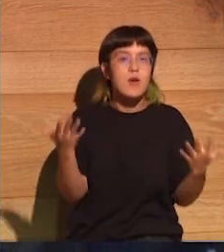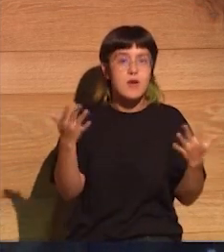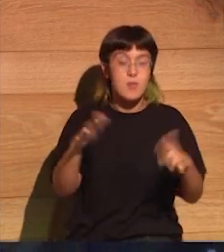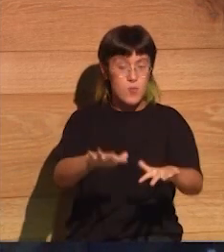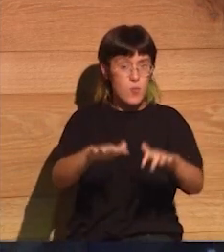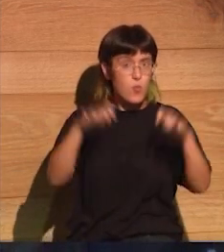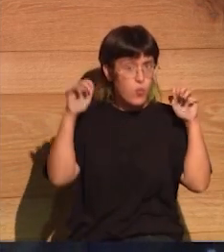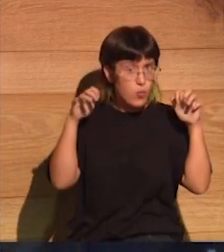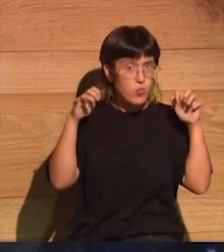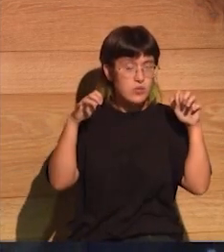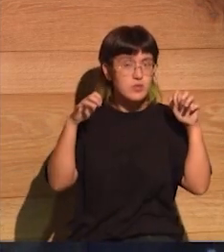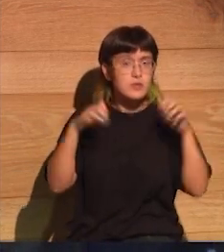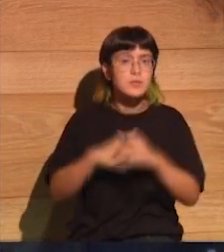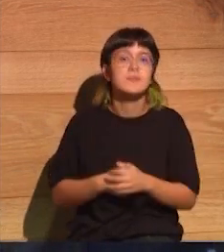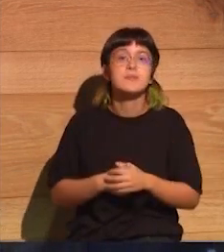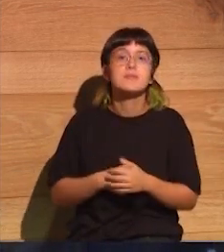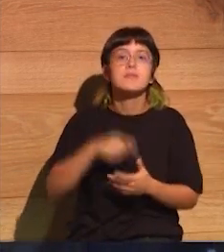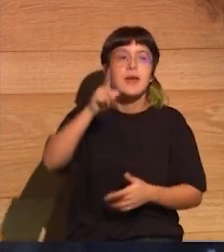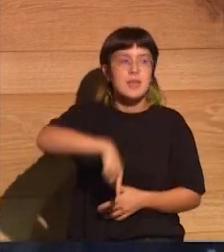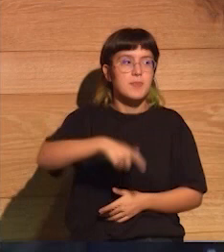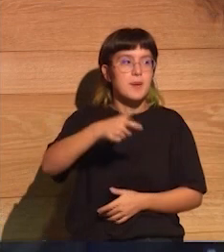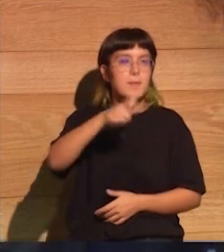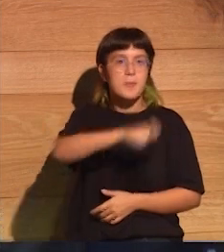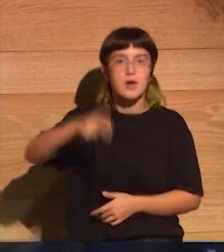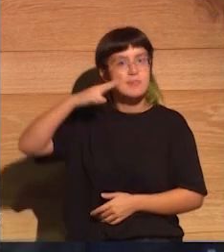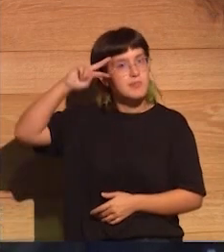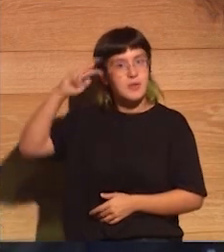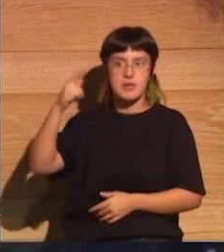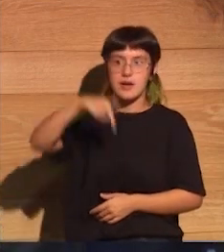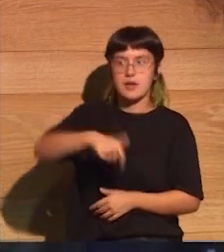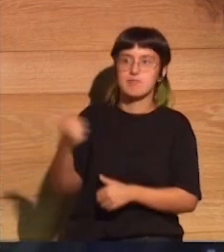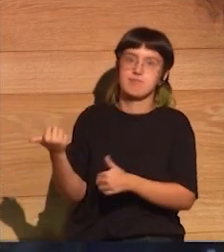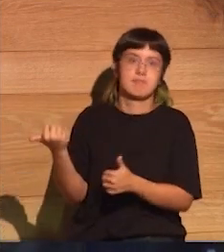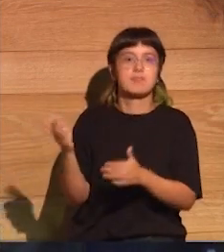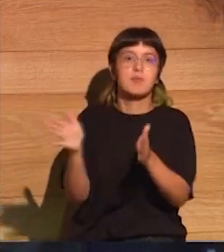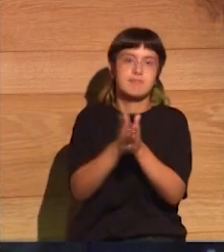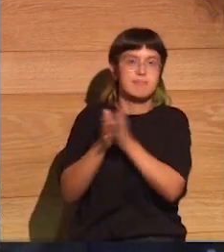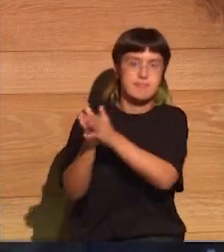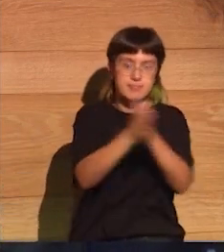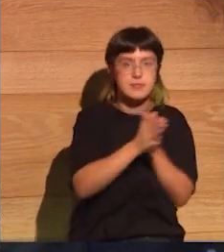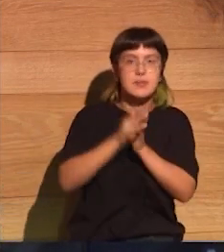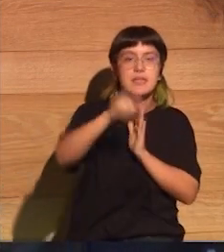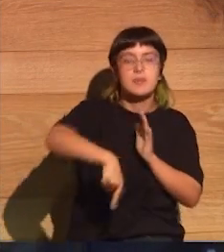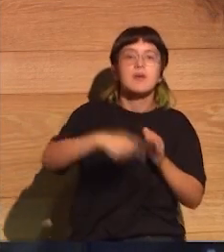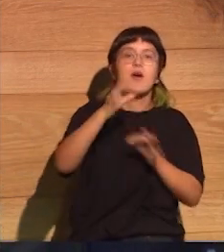desde luego, todos los expertos que nos han acompañado en todas las ediciones y las organizaciones que estamos detrás, la ilusión que le ponemos,